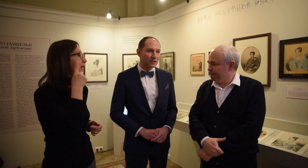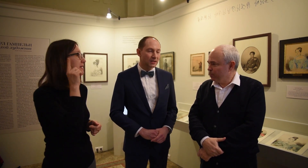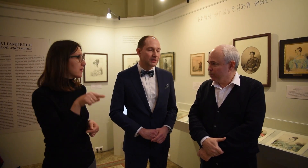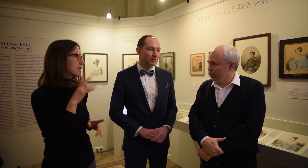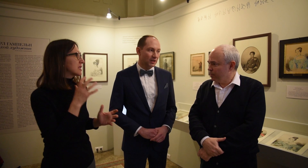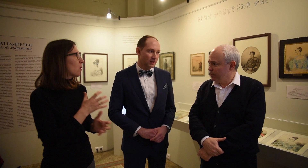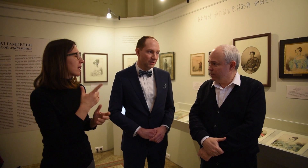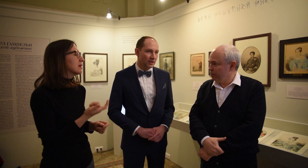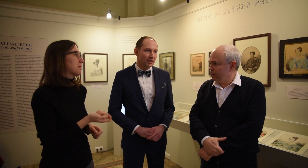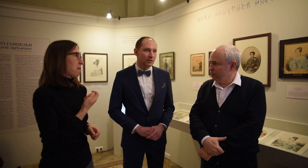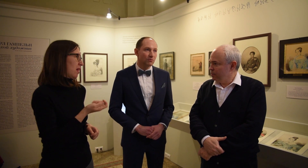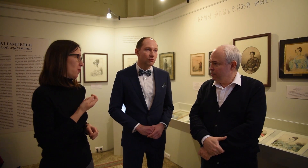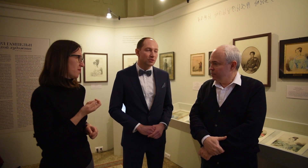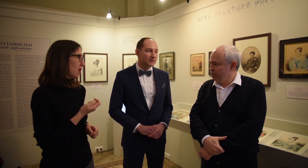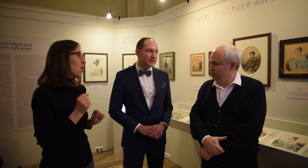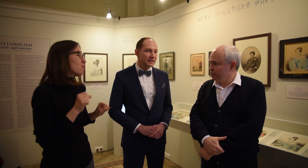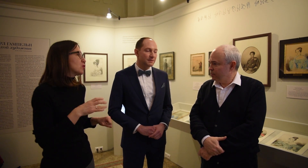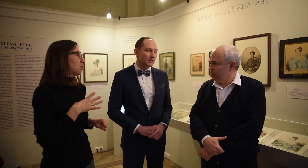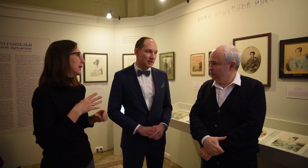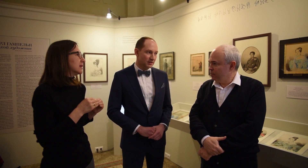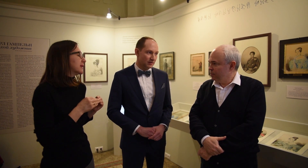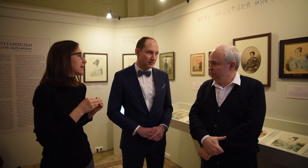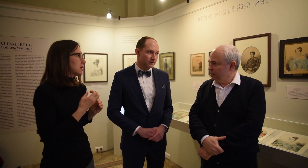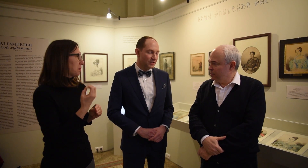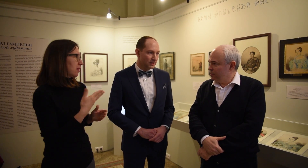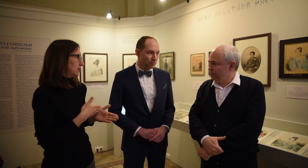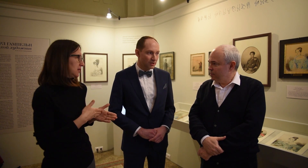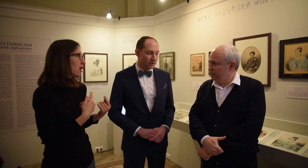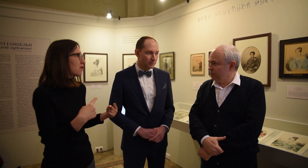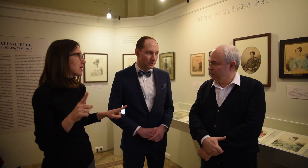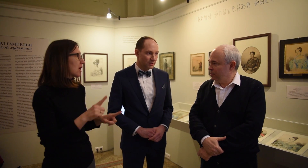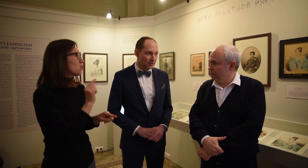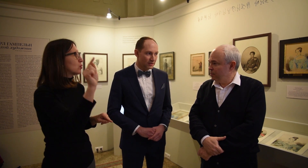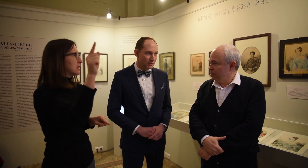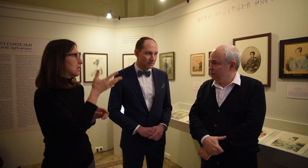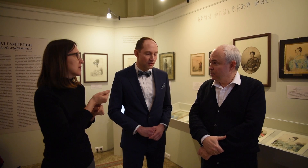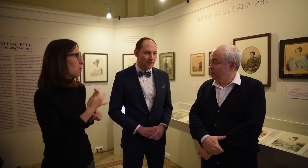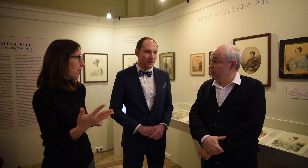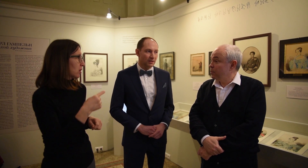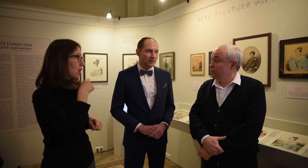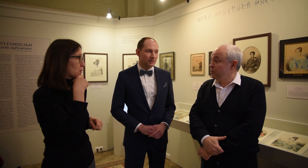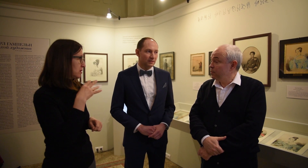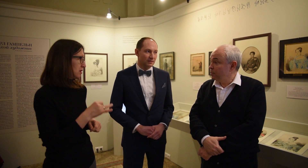но известно, что их сохранилось мало. Ну, может быть, 10-15 в разных музейных собраниях России.